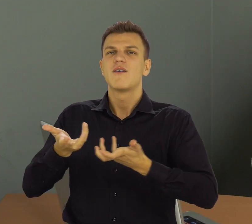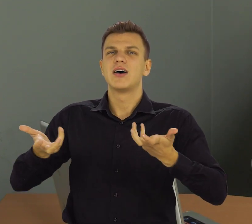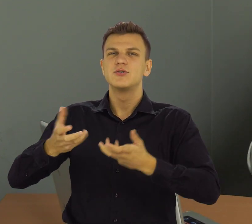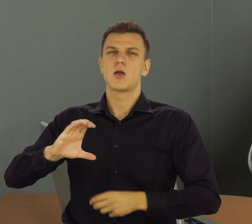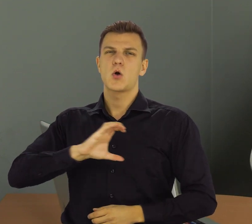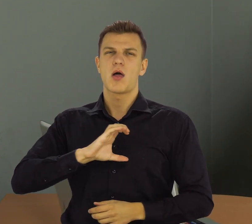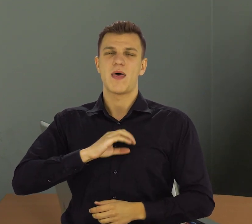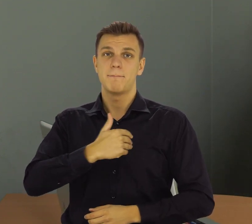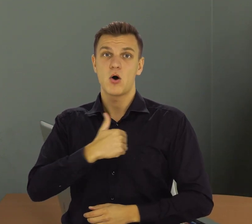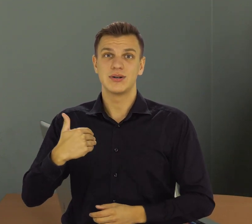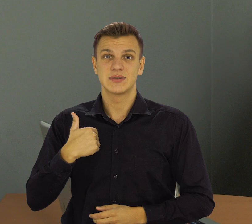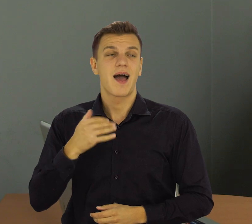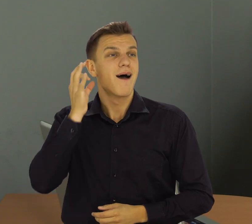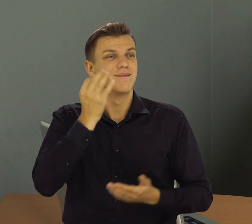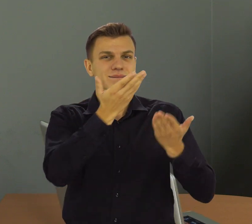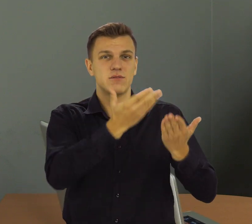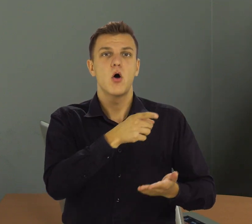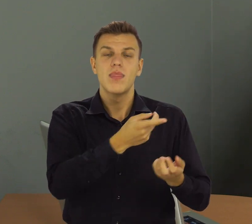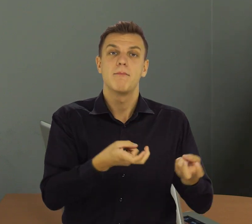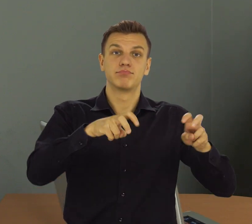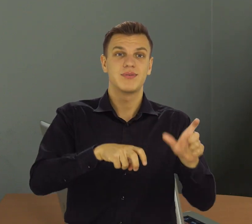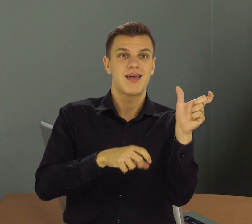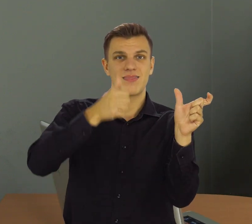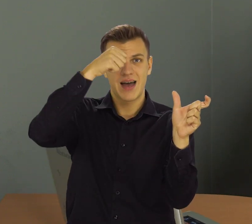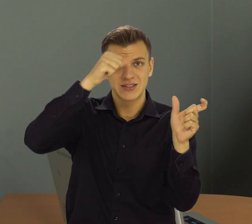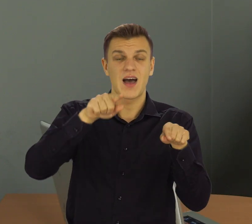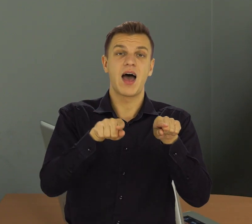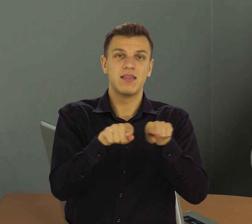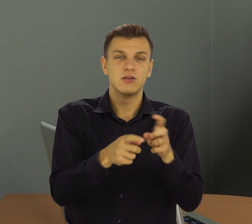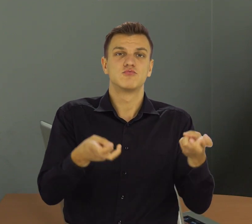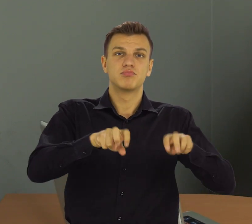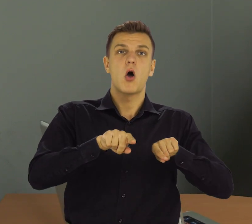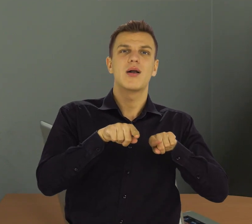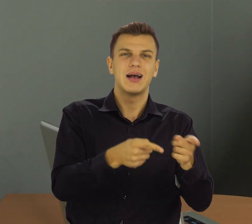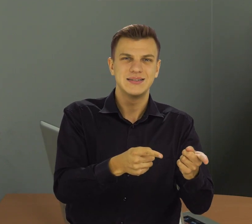założycielka tego akronimu oraz pierwszej organizacji CODA – Pani Millie Brother –